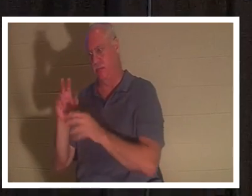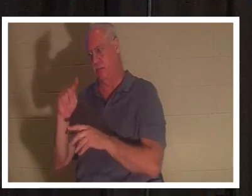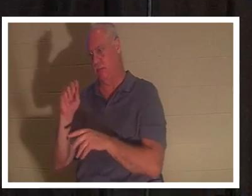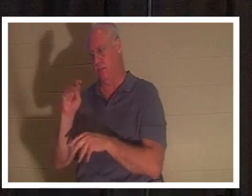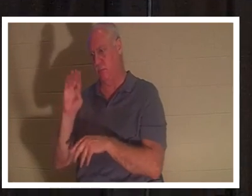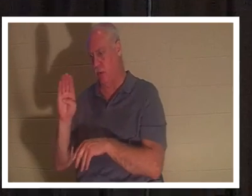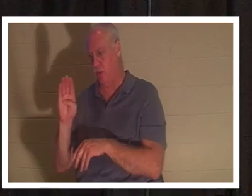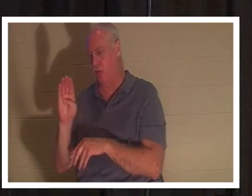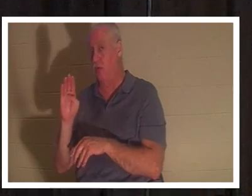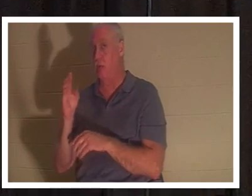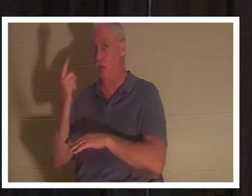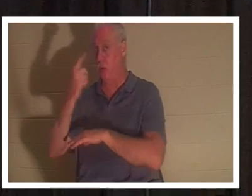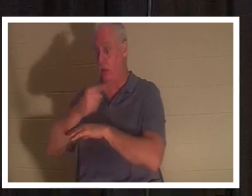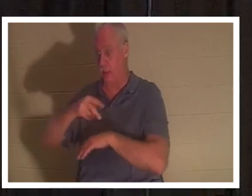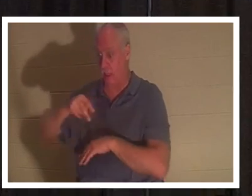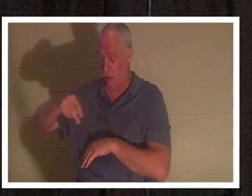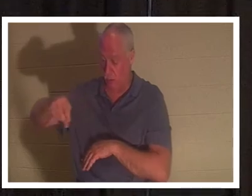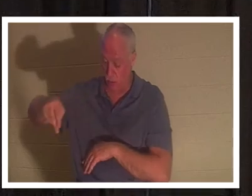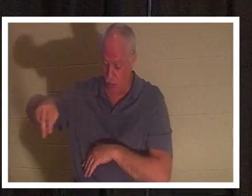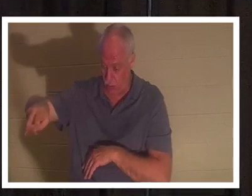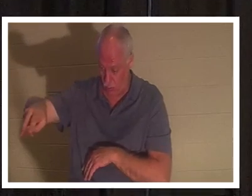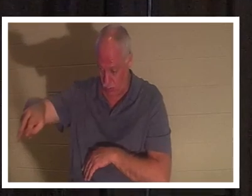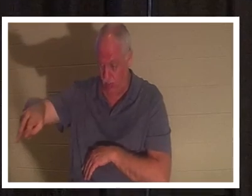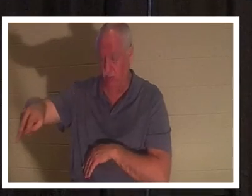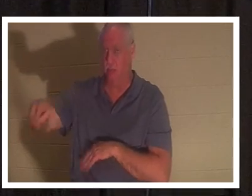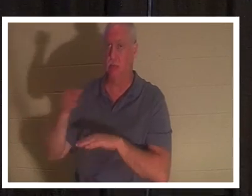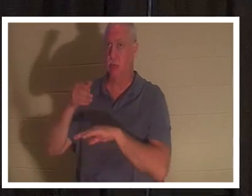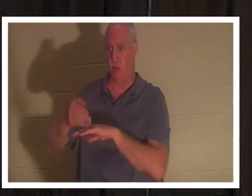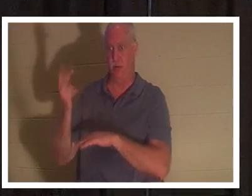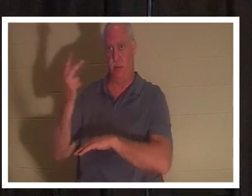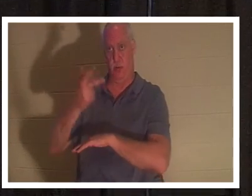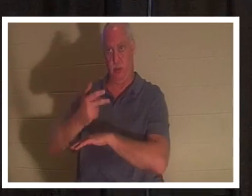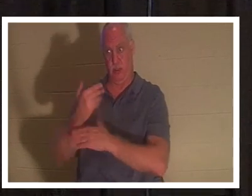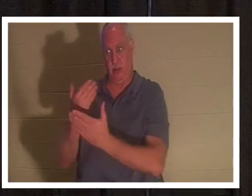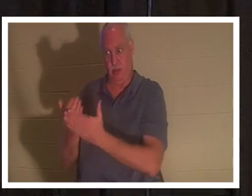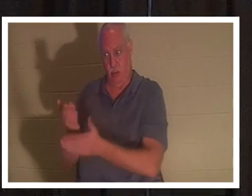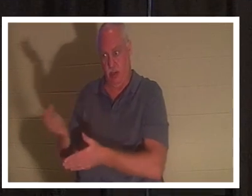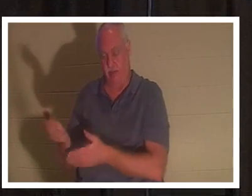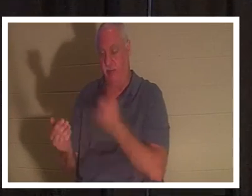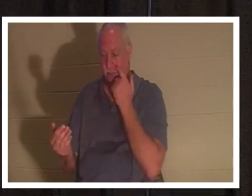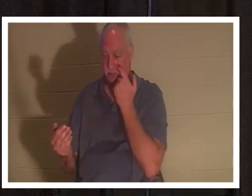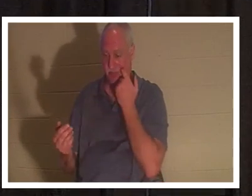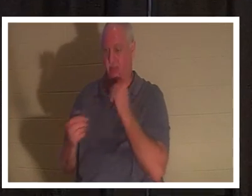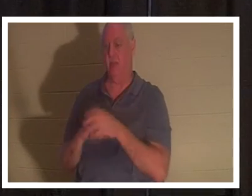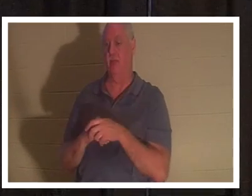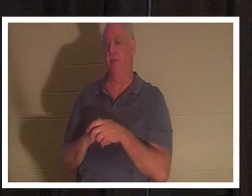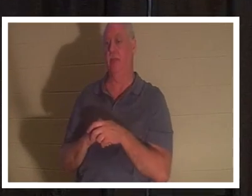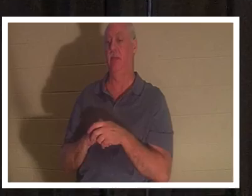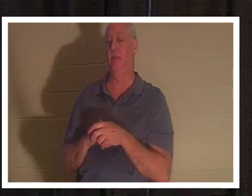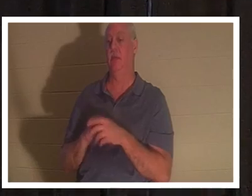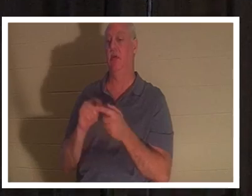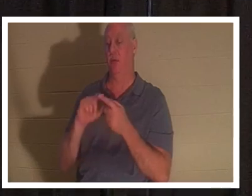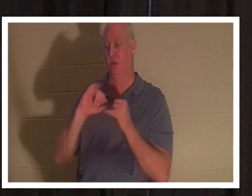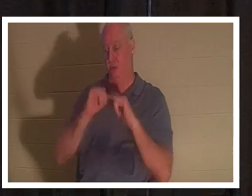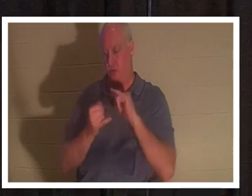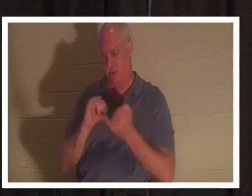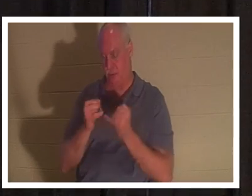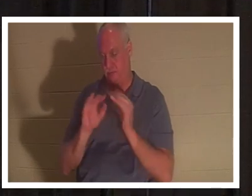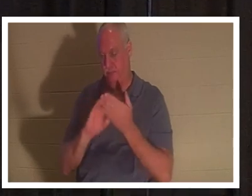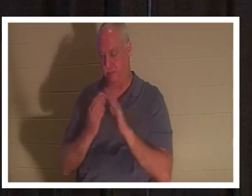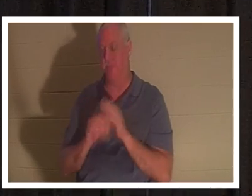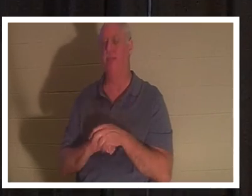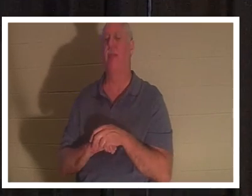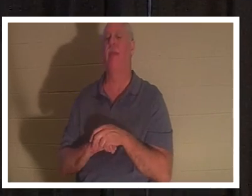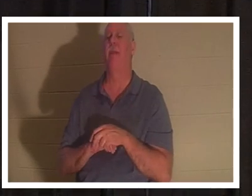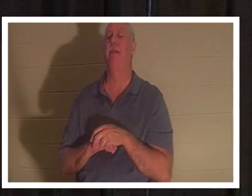marche de là où Il était à Béthabara, dans la Vallée du Jourdain jusqu'à Jérusalem. Alors, pourquoi a